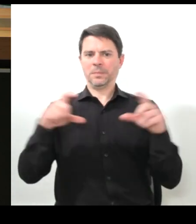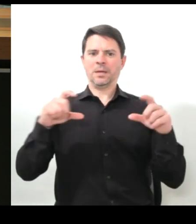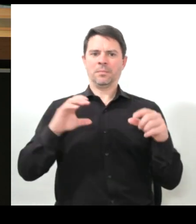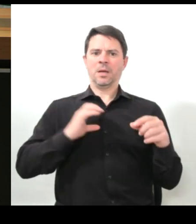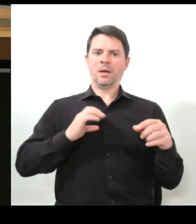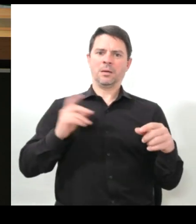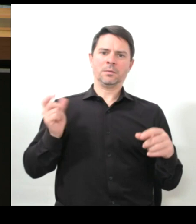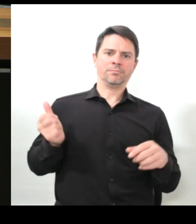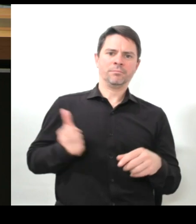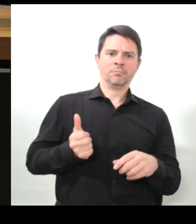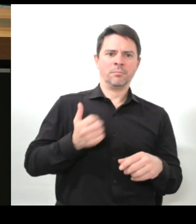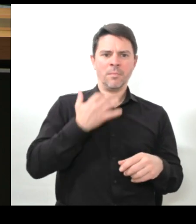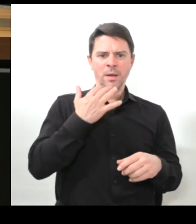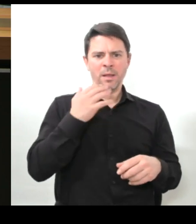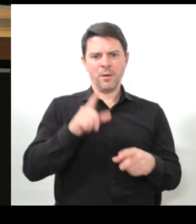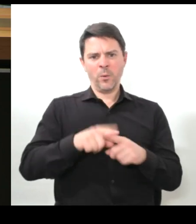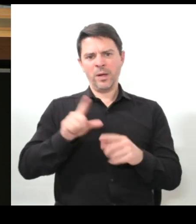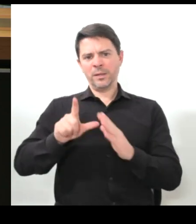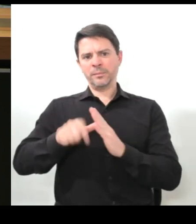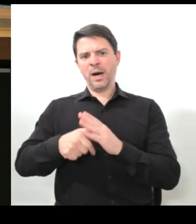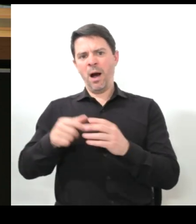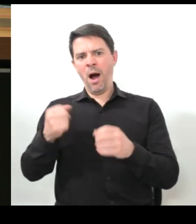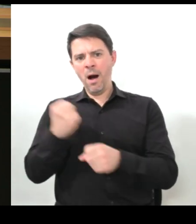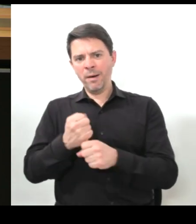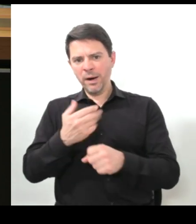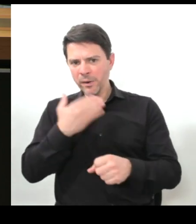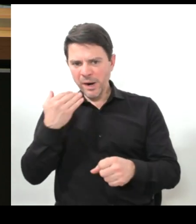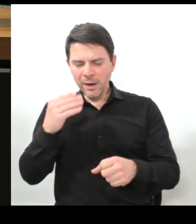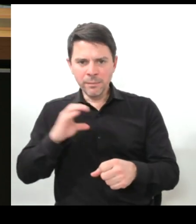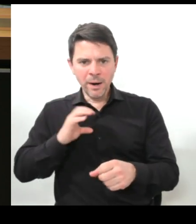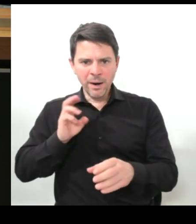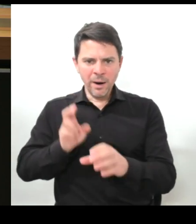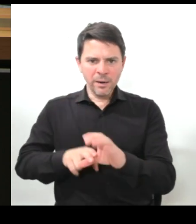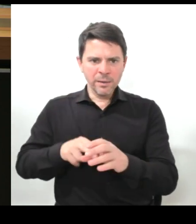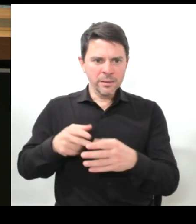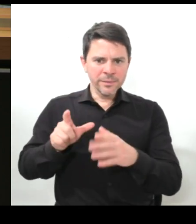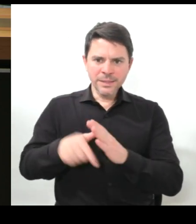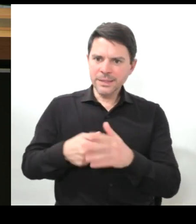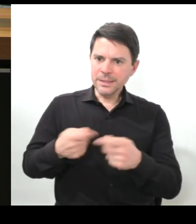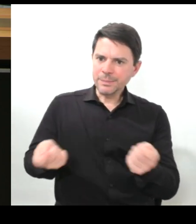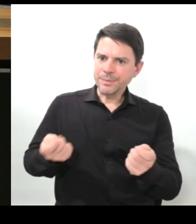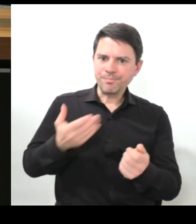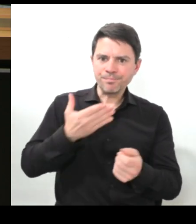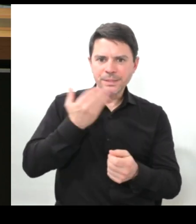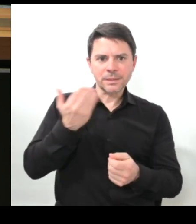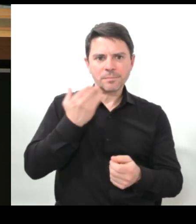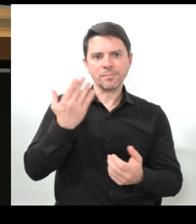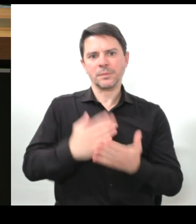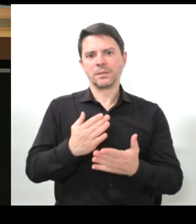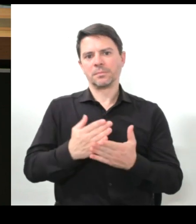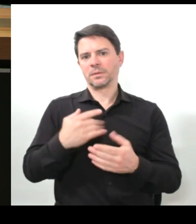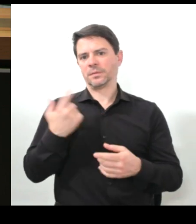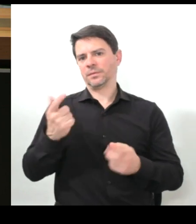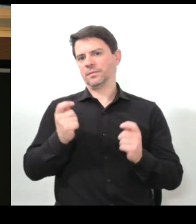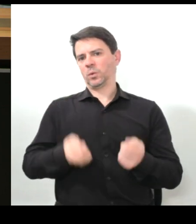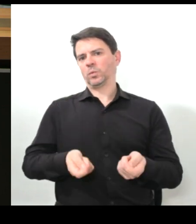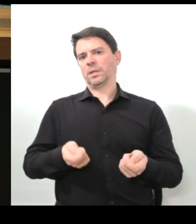vom Verfassungsgerichtshof des Landes, offen gelassene Rechtsfolgenfrage sehr komplex ist, weil wir tatsächlich